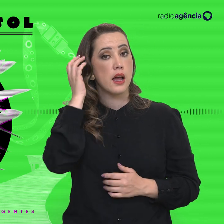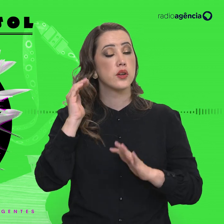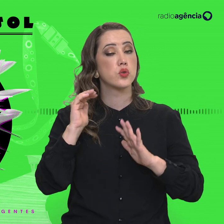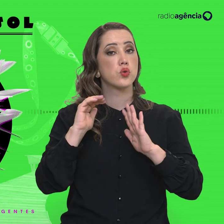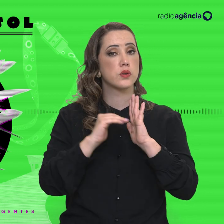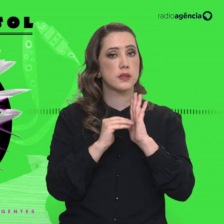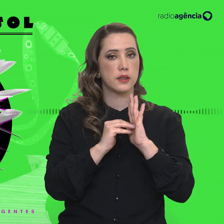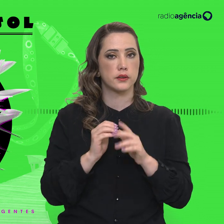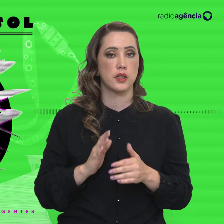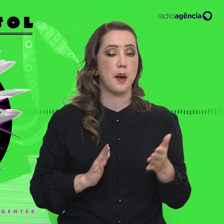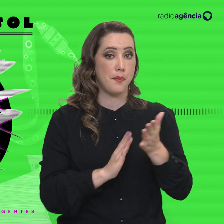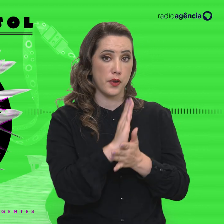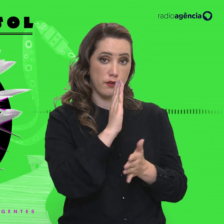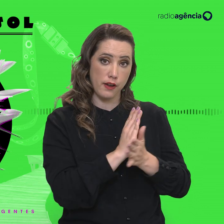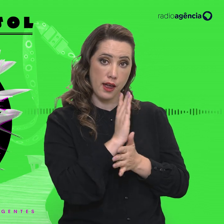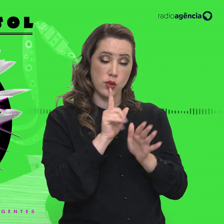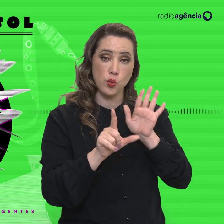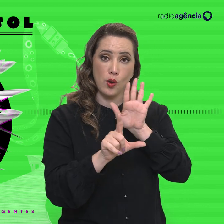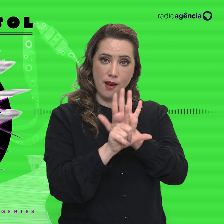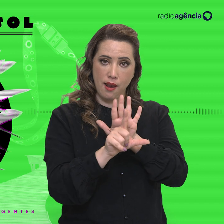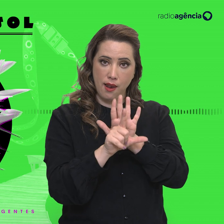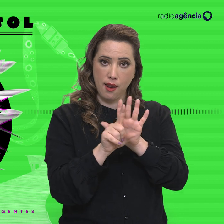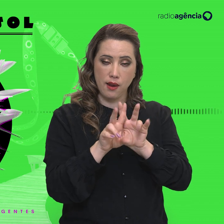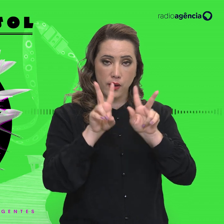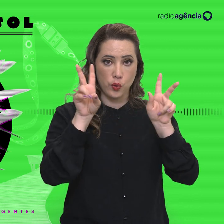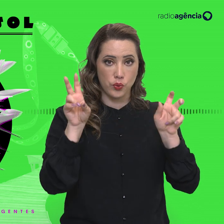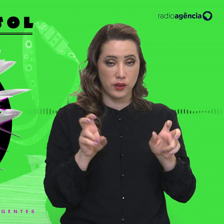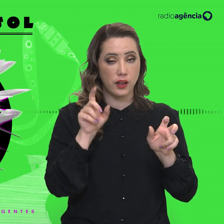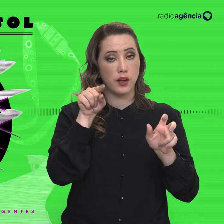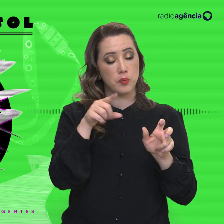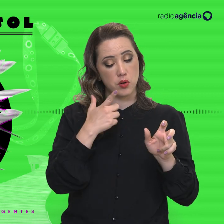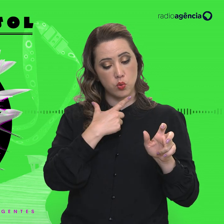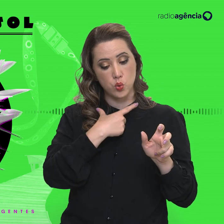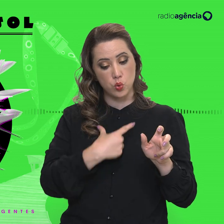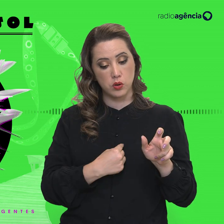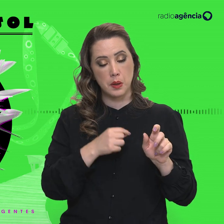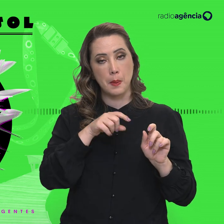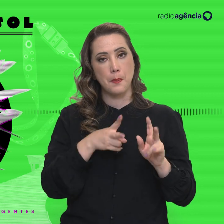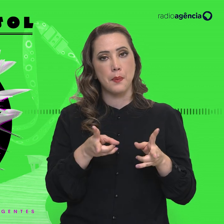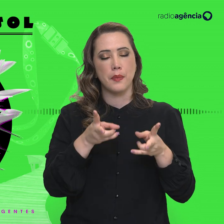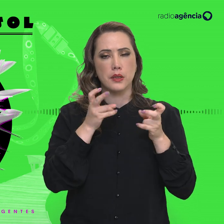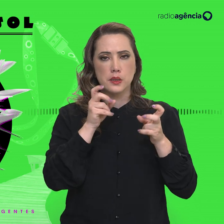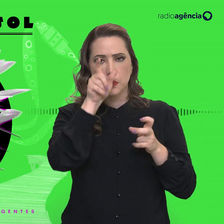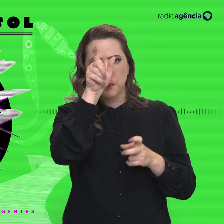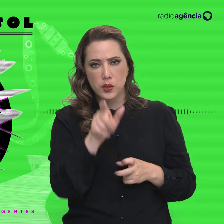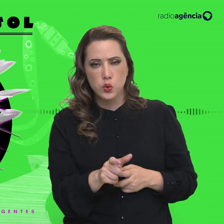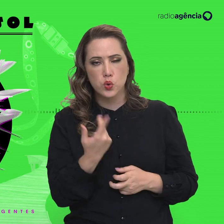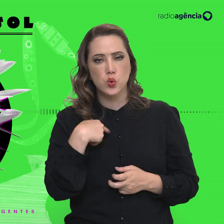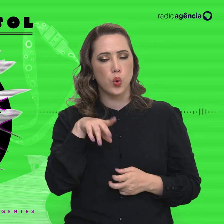trata do uso do cordão ou colar de girassóis para identificar pessoas com alguma deficiência oculta não vista de imediato.